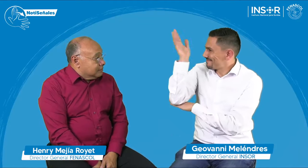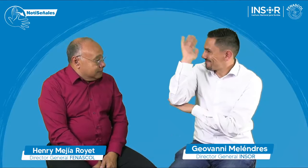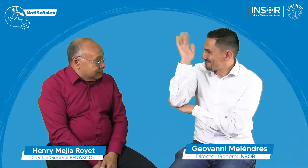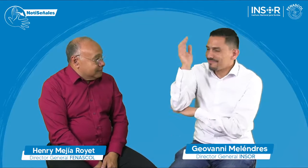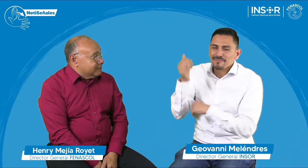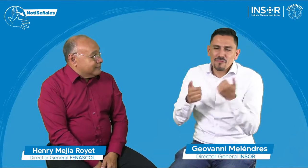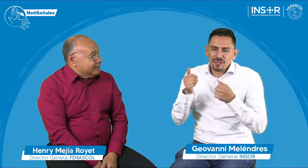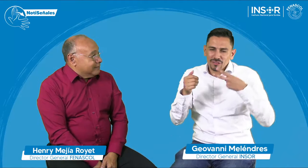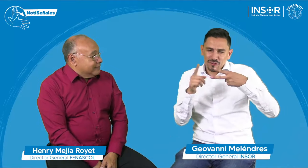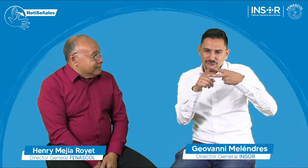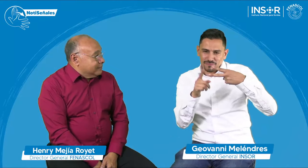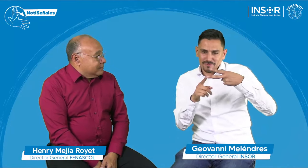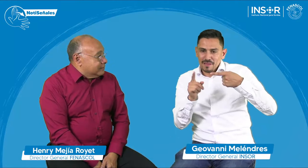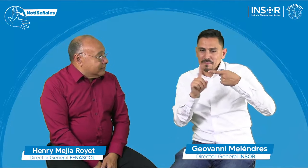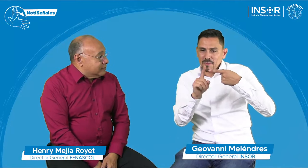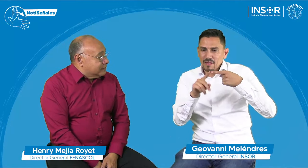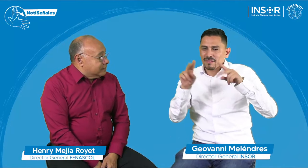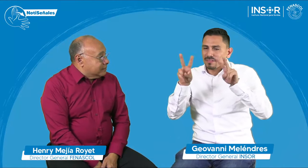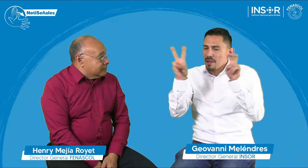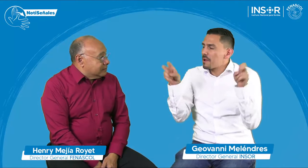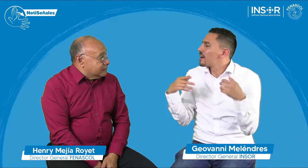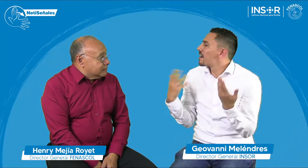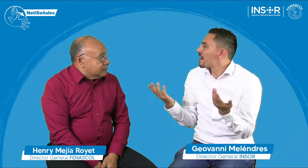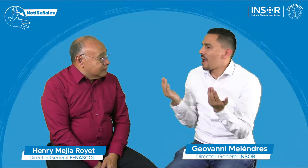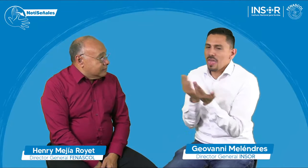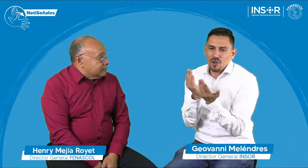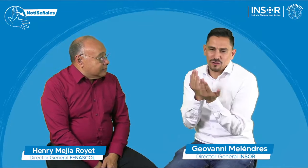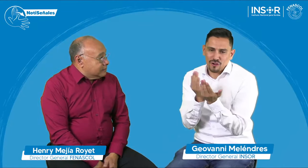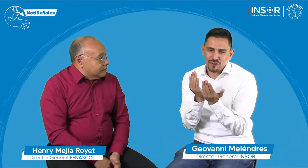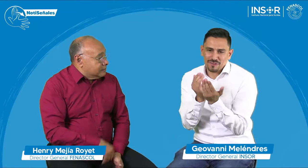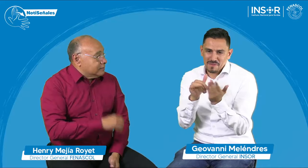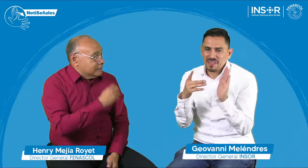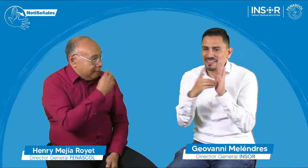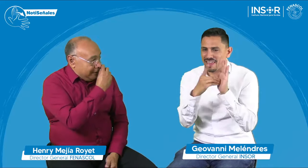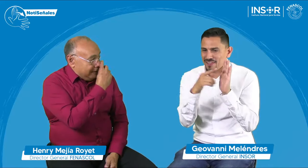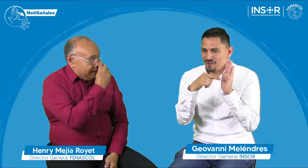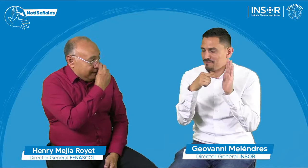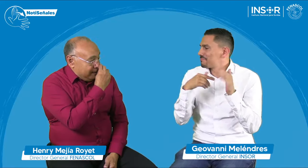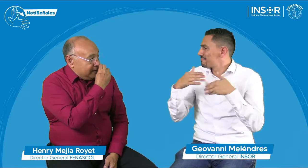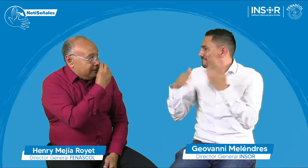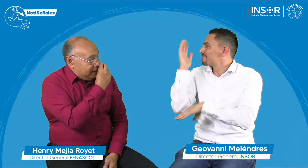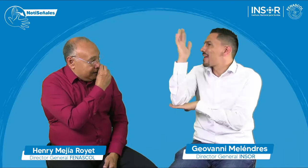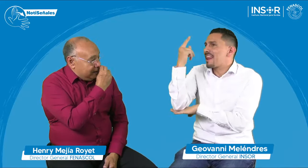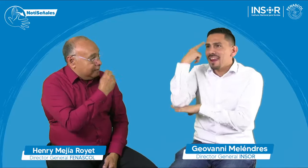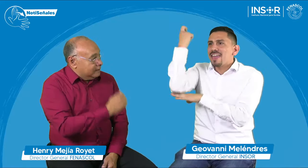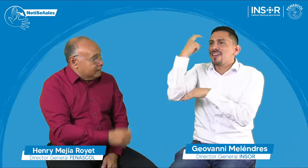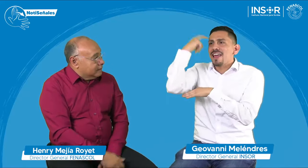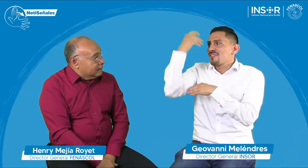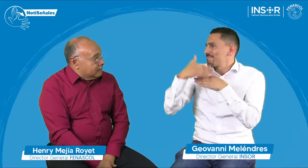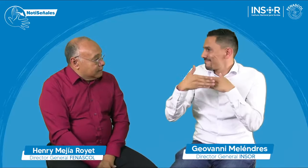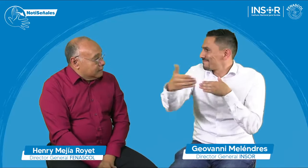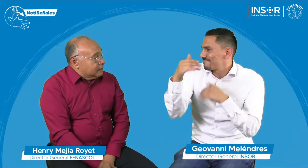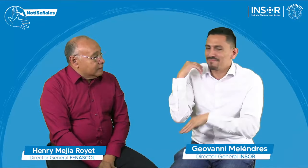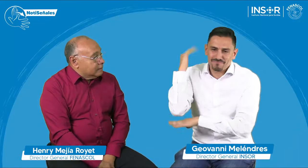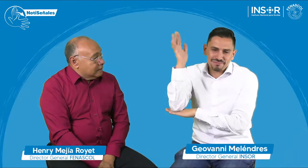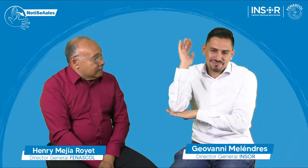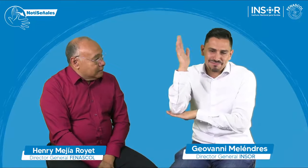hacer? ¿Cómo lo ves? Anteriormente que Finasco me invitó allí a a dar estas ponencias, hablamos de dos